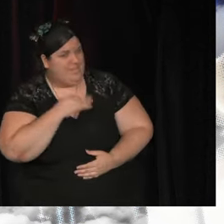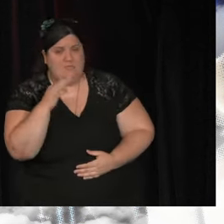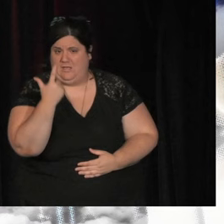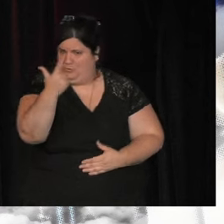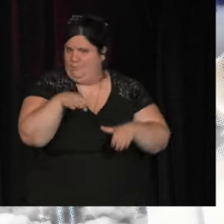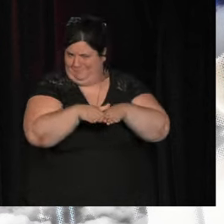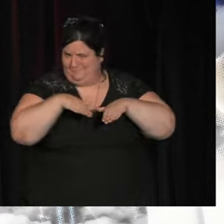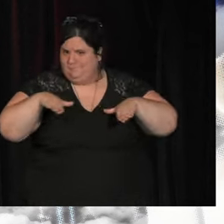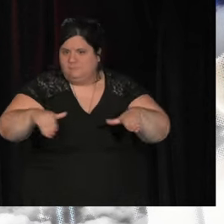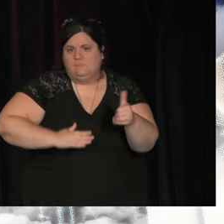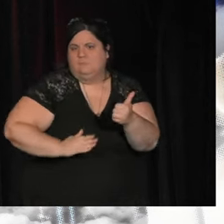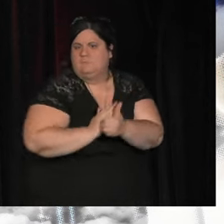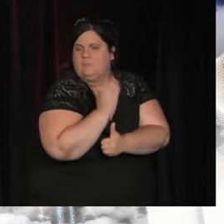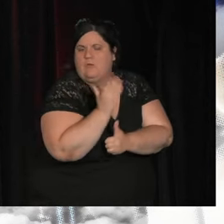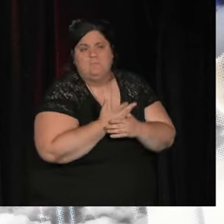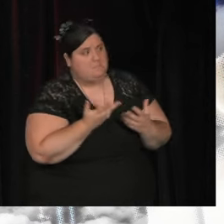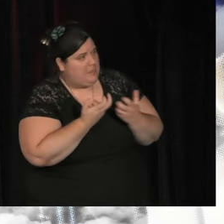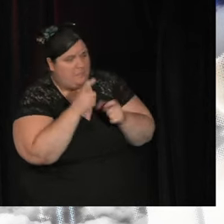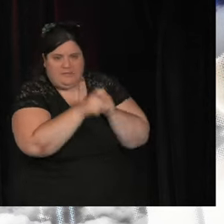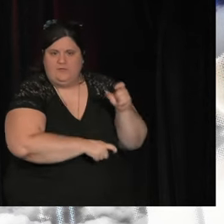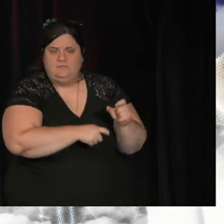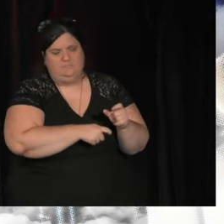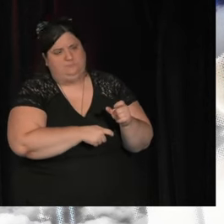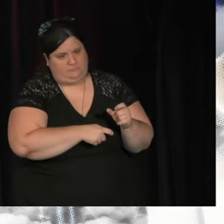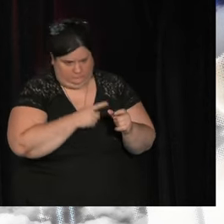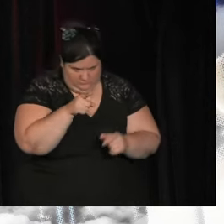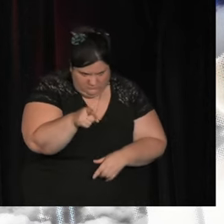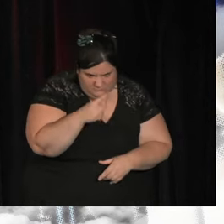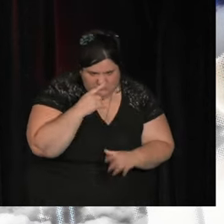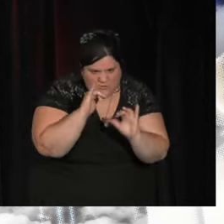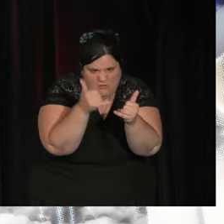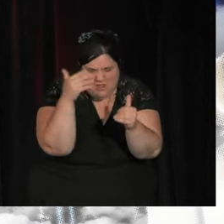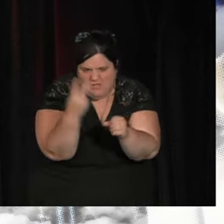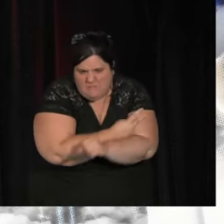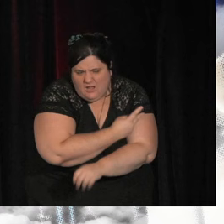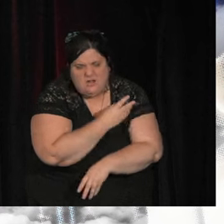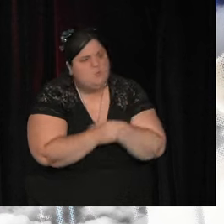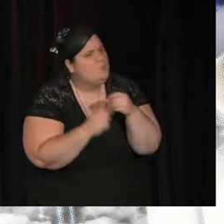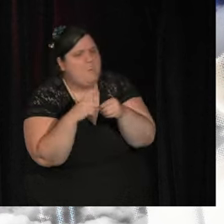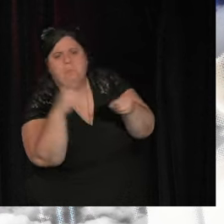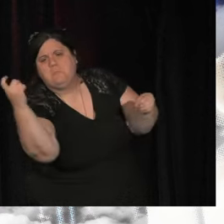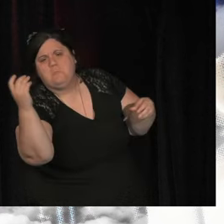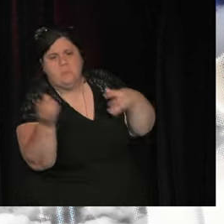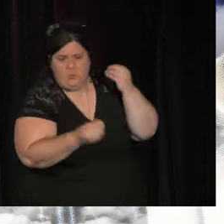Quand vous faites un report de quelqu'un qui jouait mal ou qui vous avait insulté et qui se barrait en plein milieu ou quoi que ce soit et que